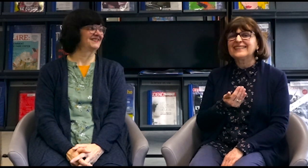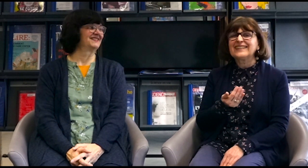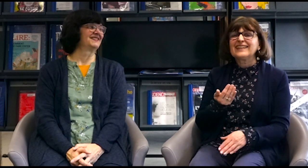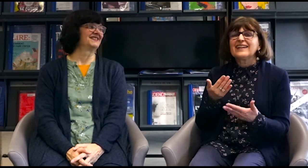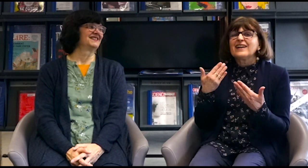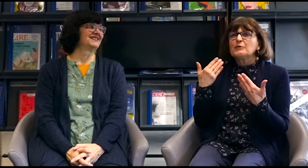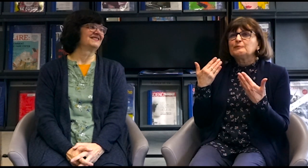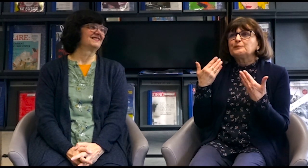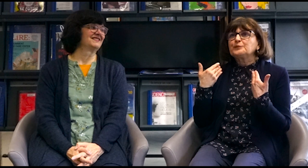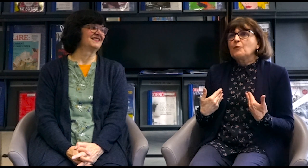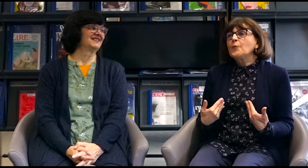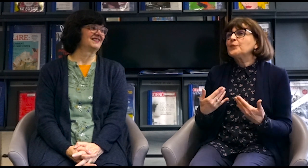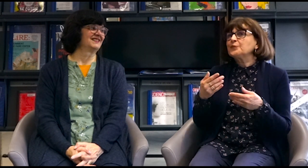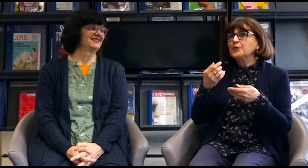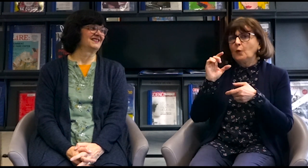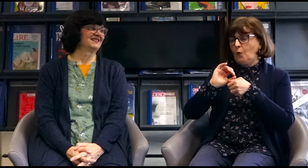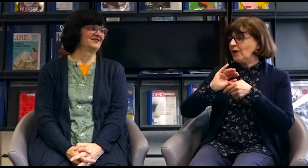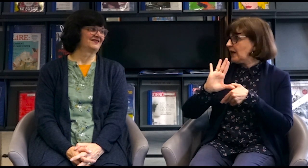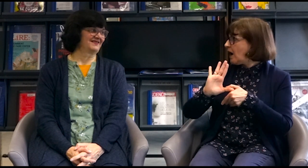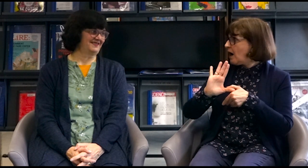Je suis CODA.